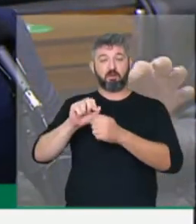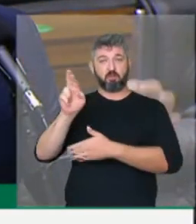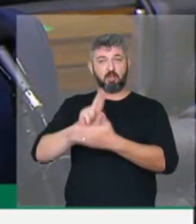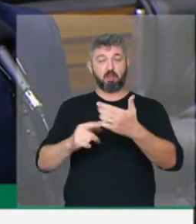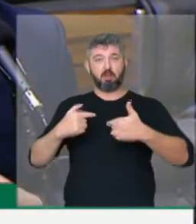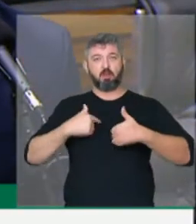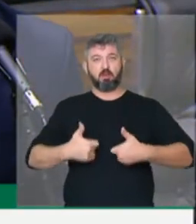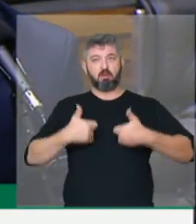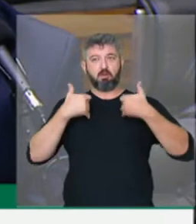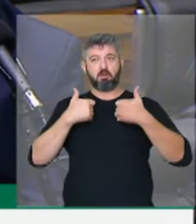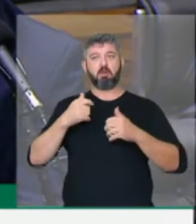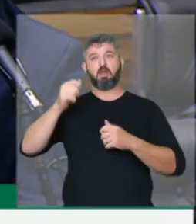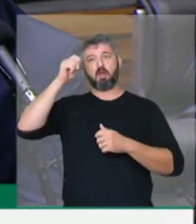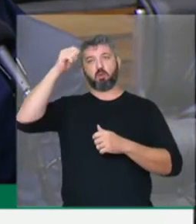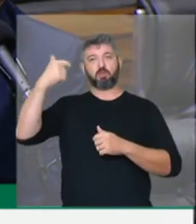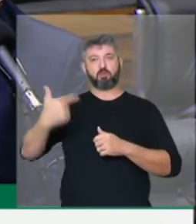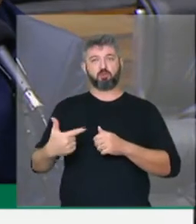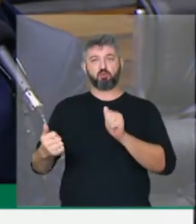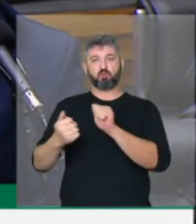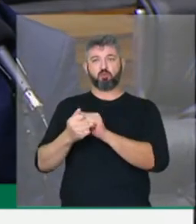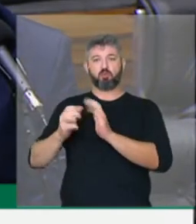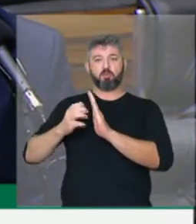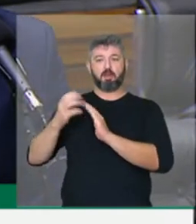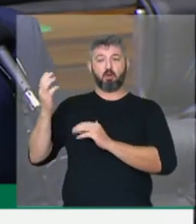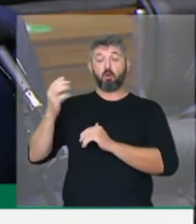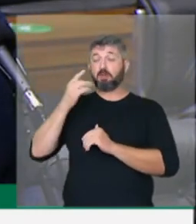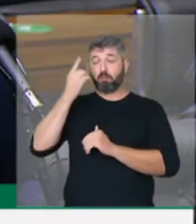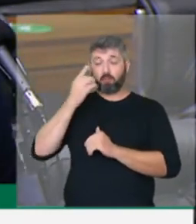É COM MUITA HONRA QUE EU SOU COAUTOR DO PRÓXIMOS, JUNTO COM O DEPUTADO FELIPE